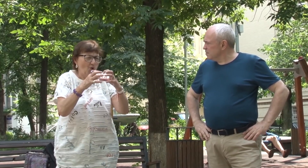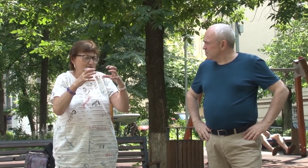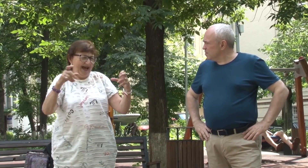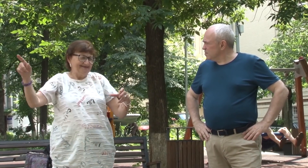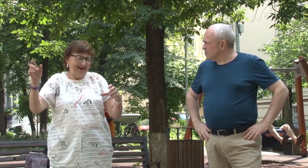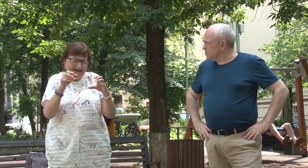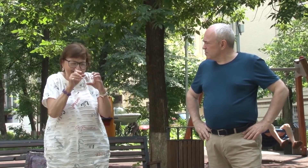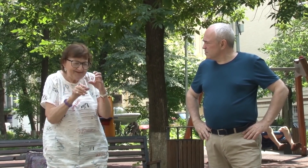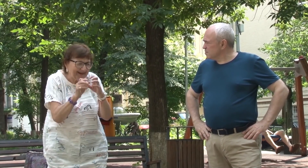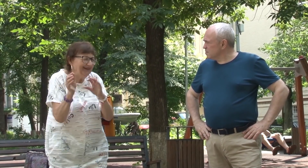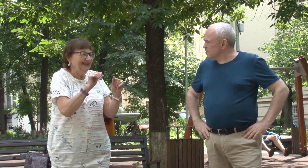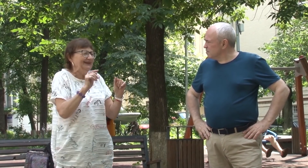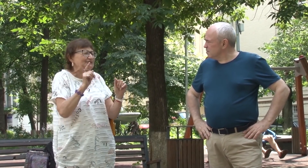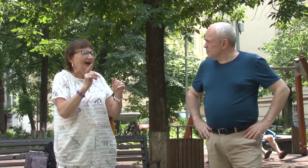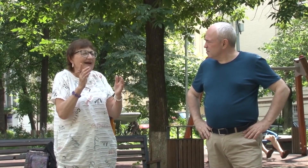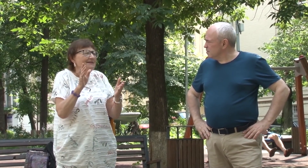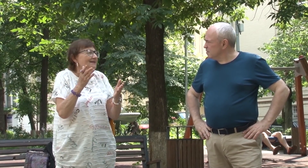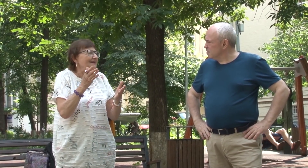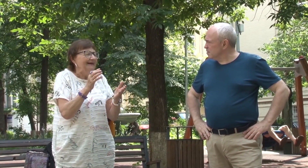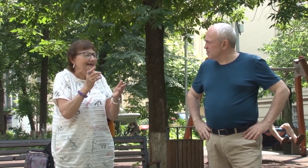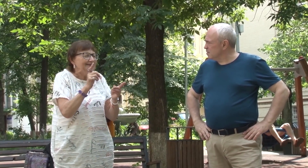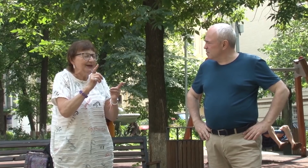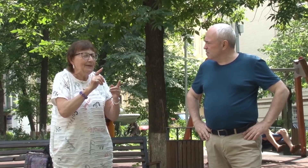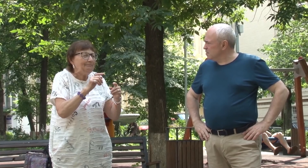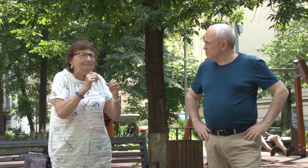Что покупали? Колбасу – ломтик,